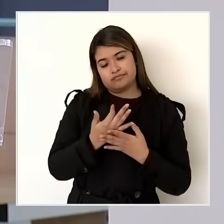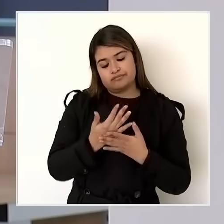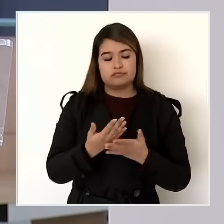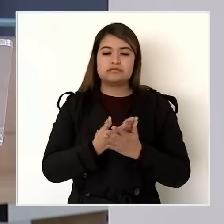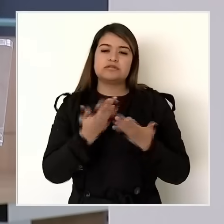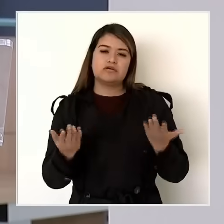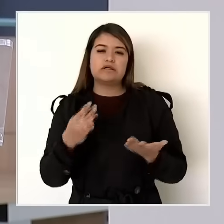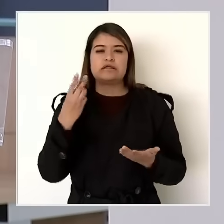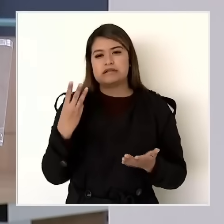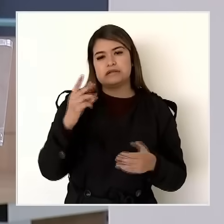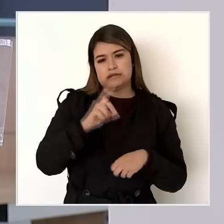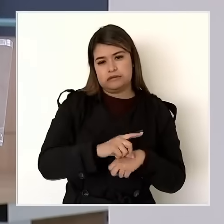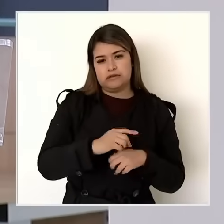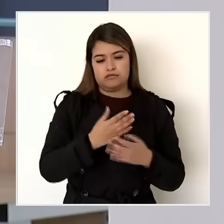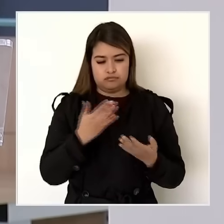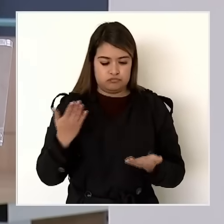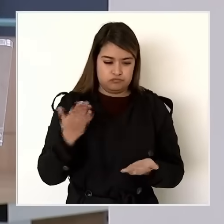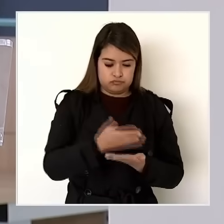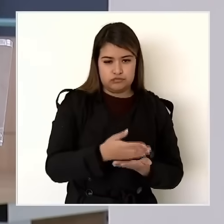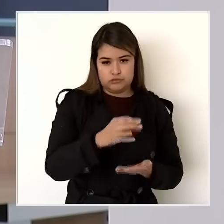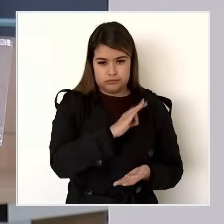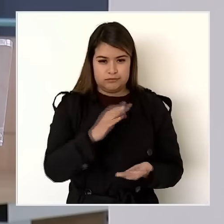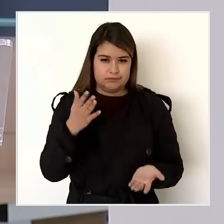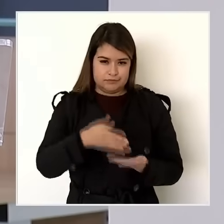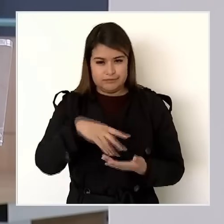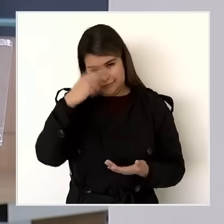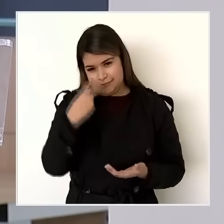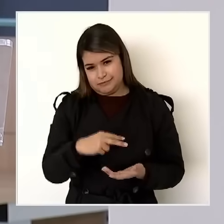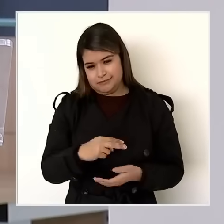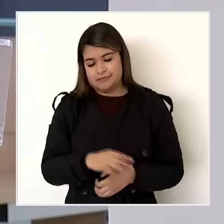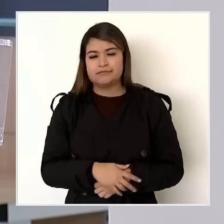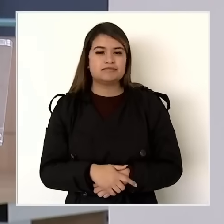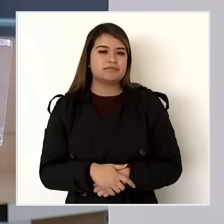todo lo que significa para todas las empresas. Eso no se puede desarrollar si no es con un